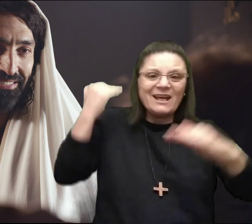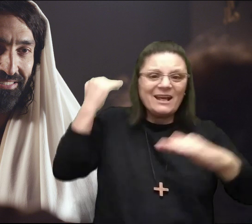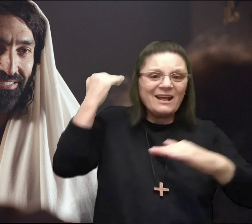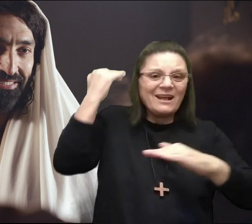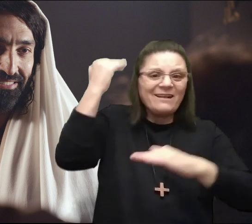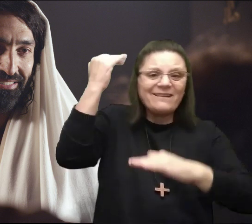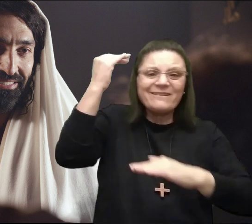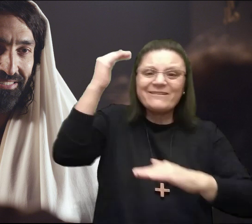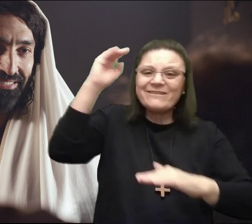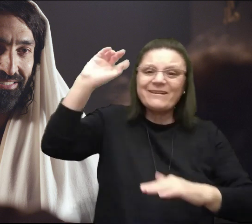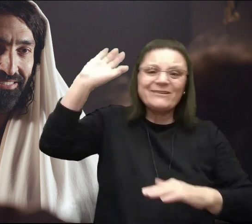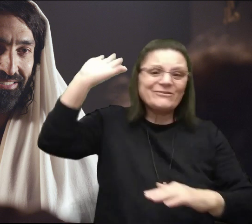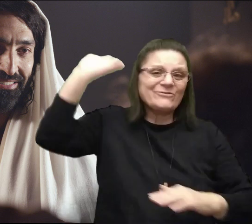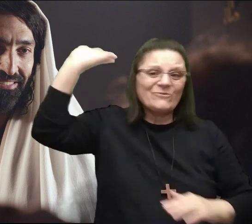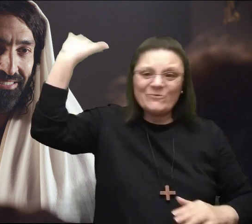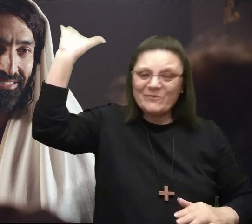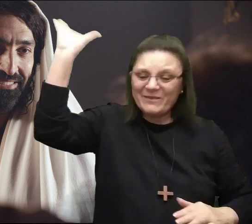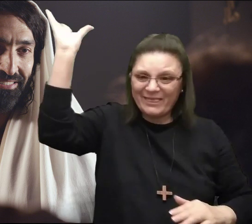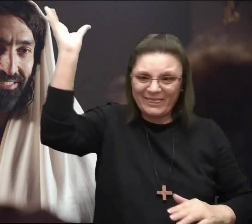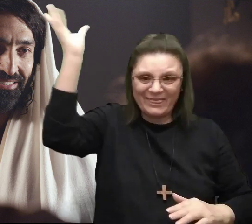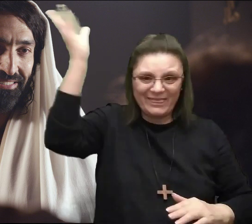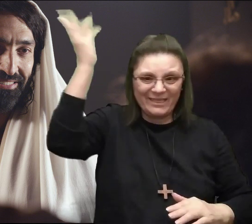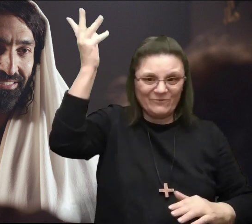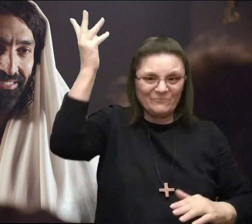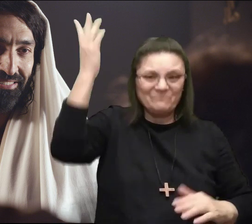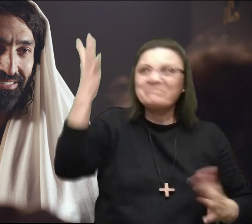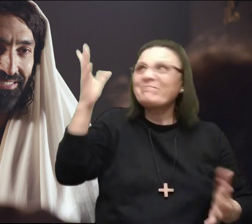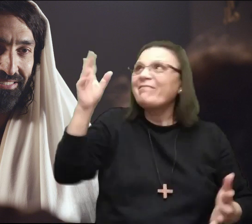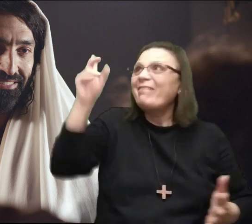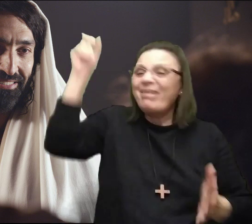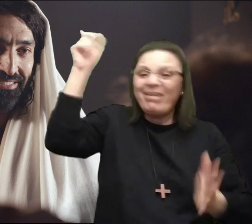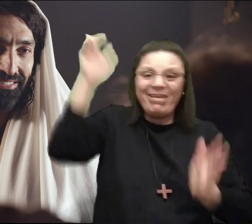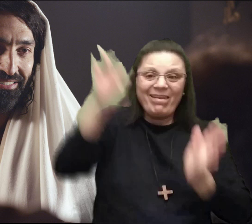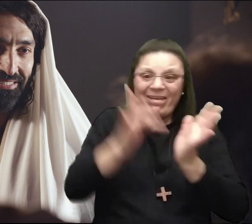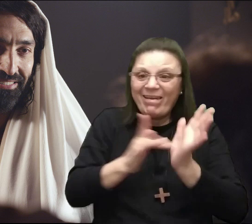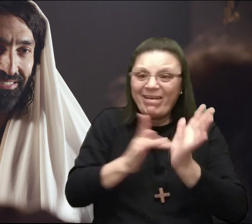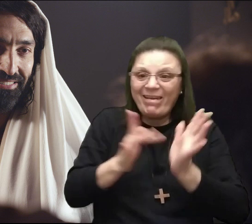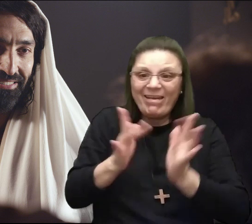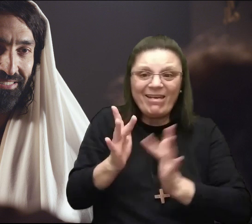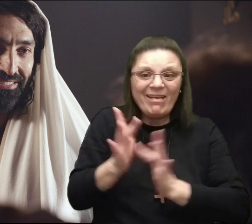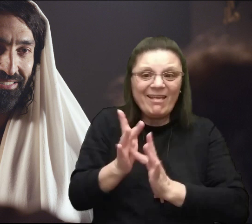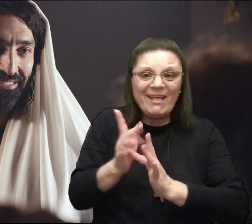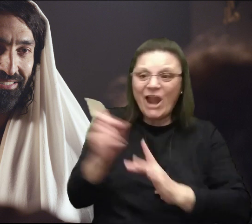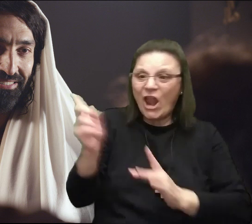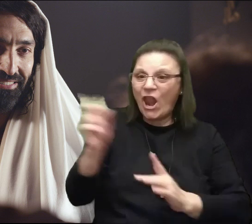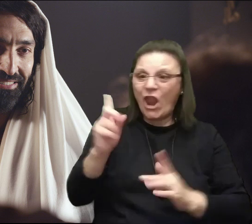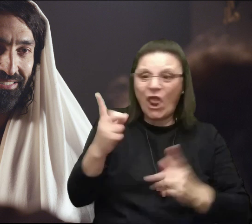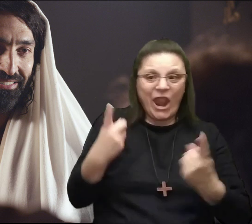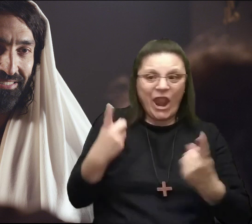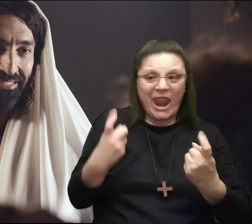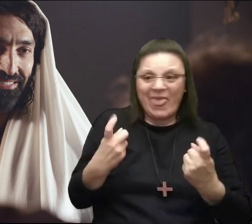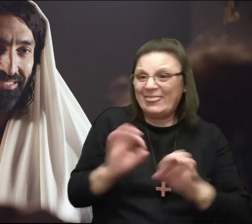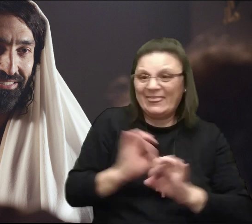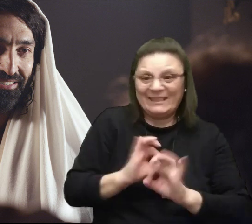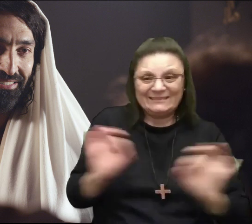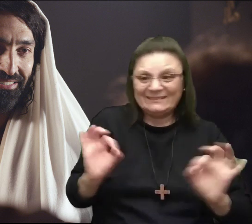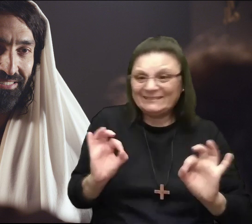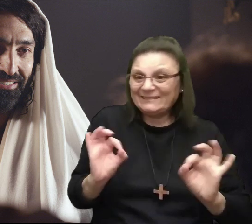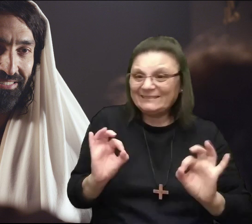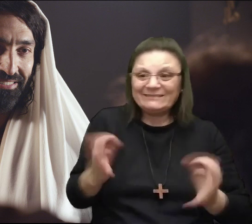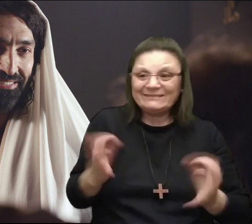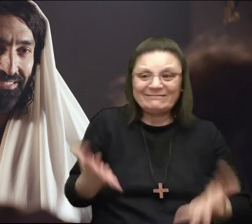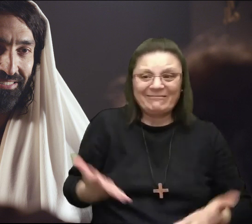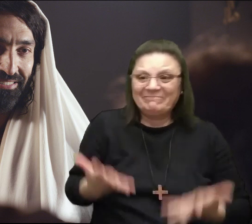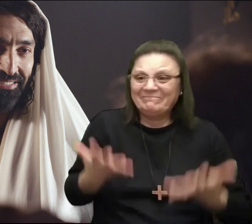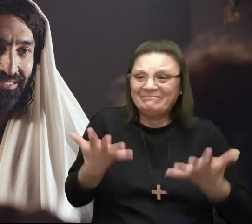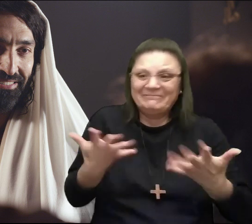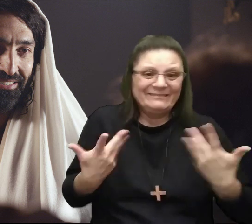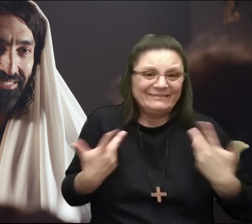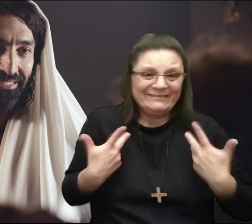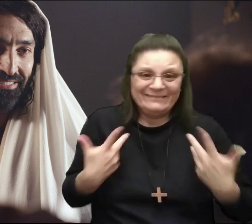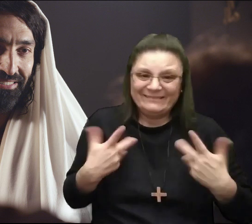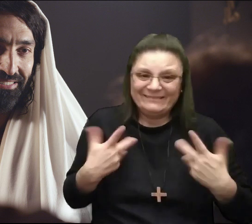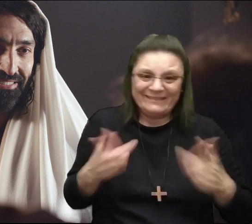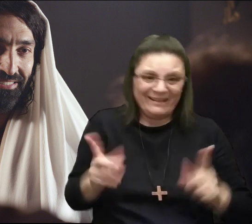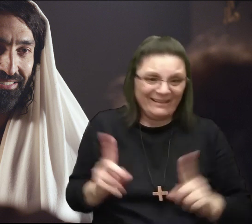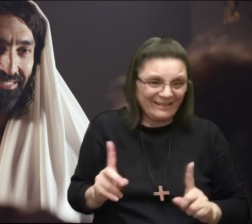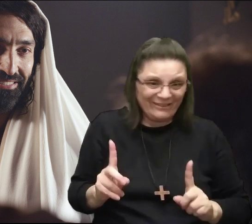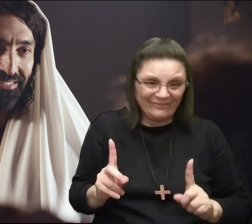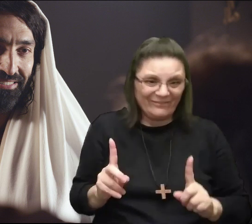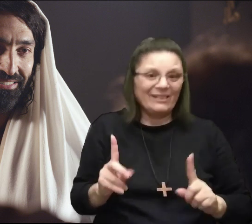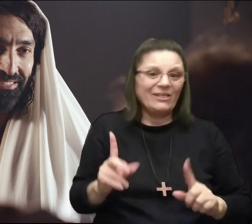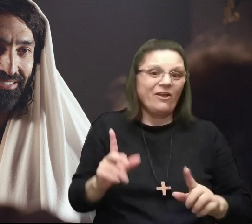sin mancha, separado de los pecadores y encumbrado sobre el cielo.